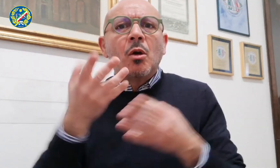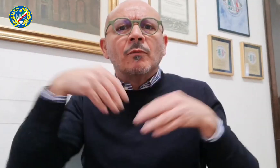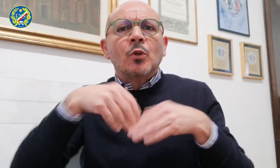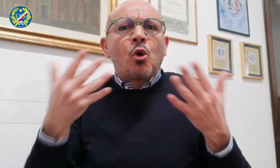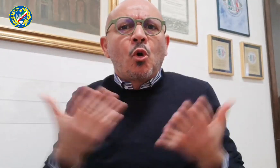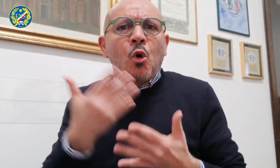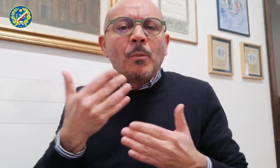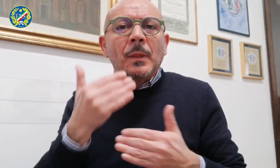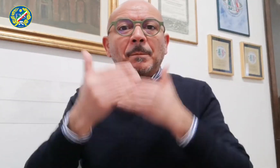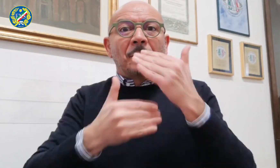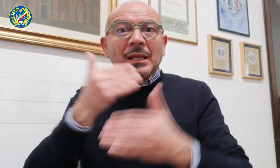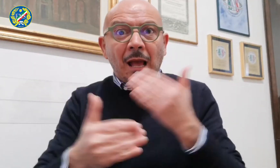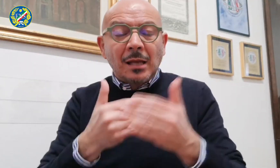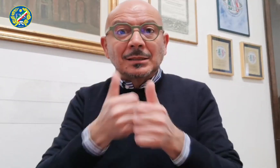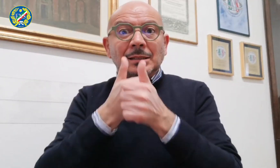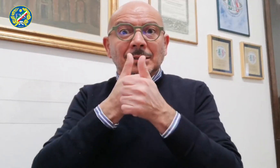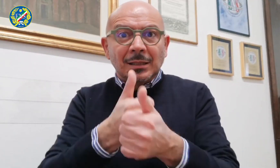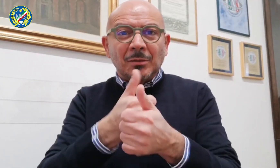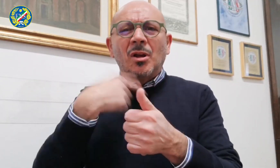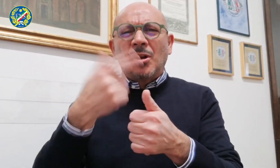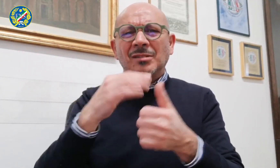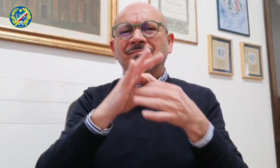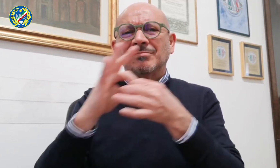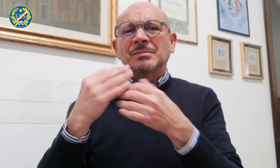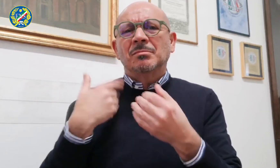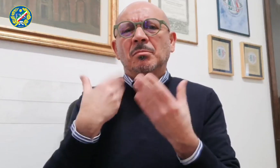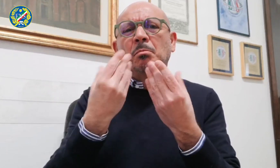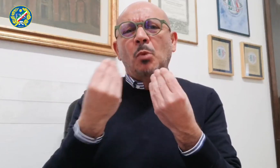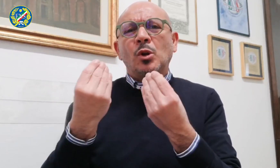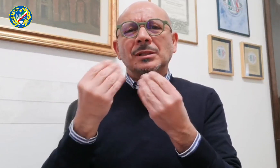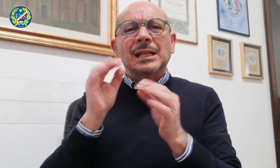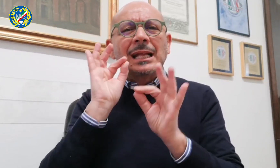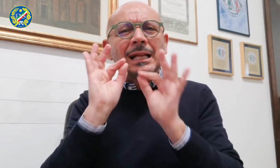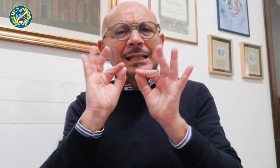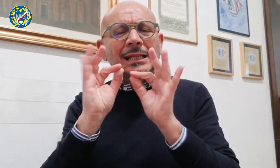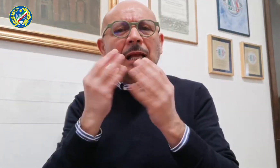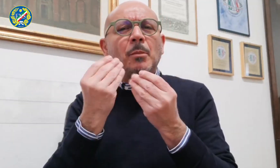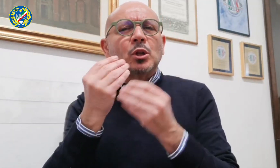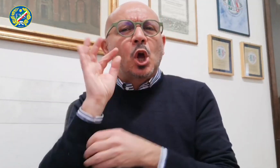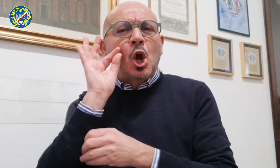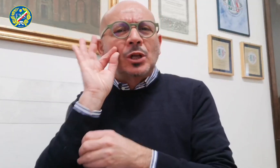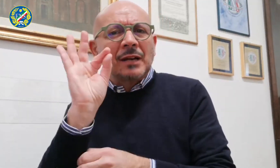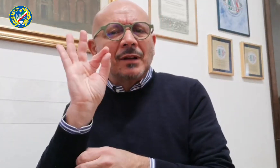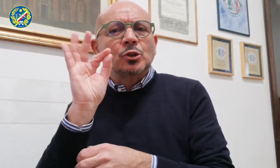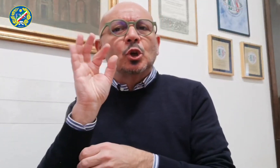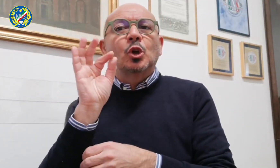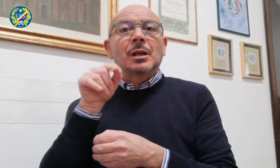e come seguire la prassi, ci sono state molte critiche e molte osservazioni